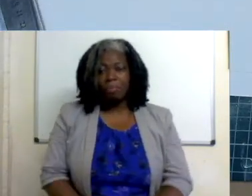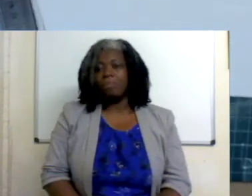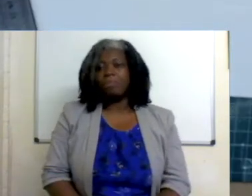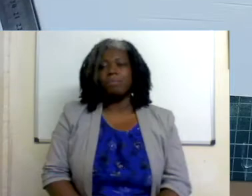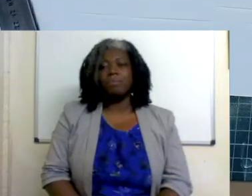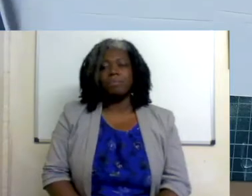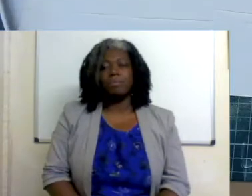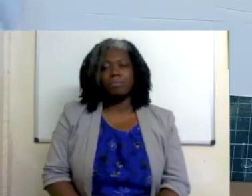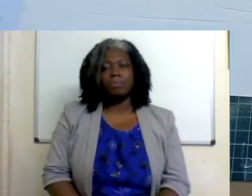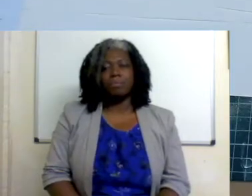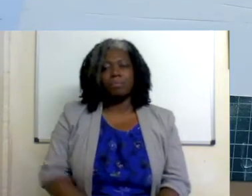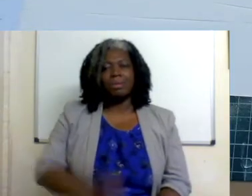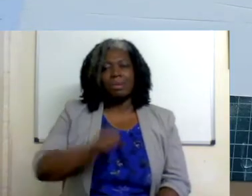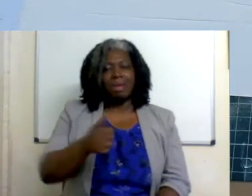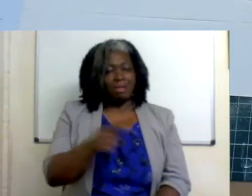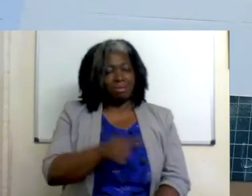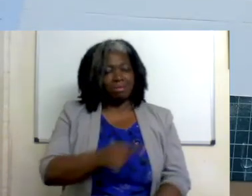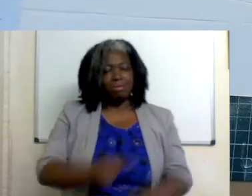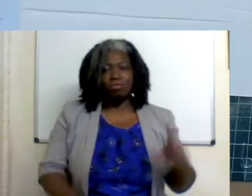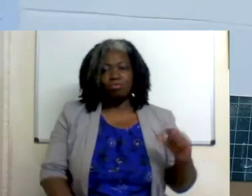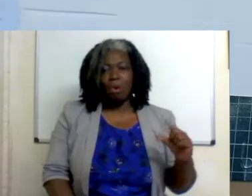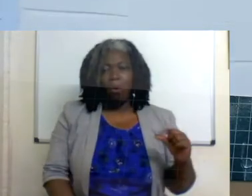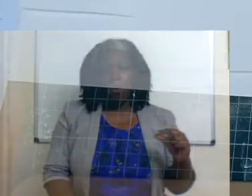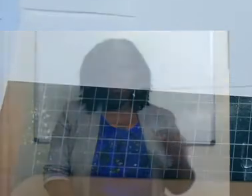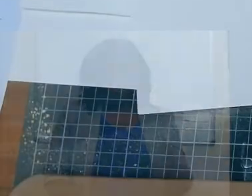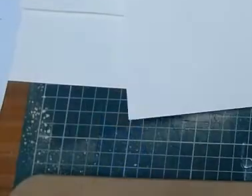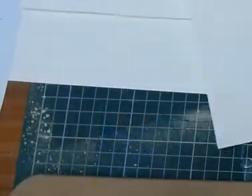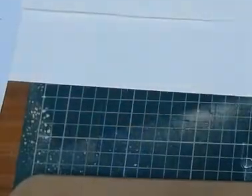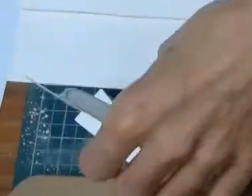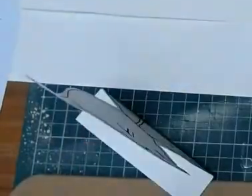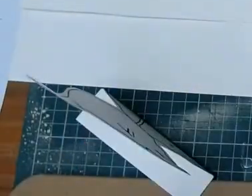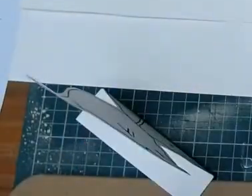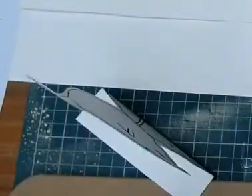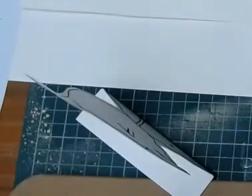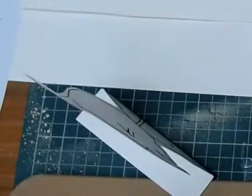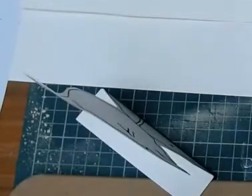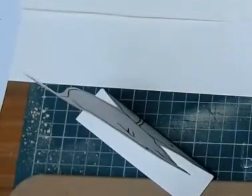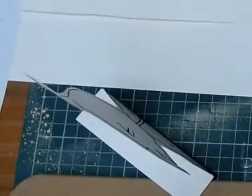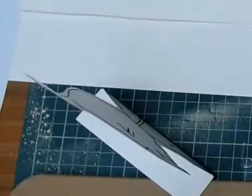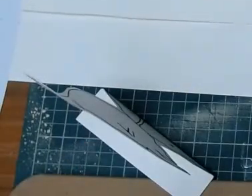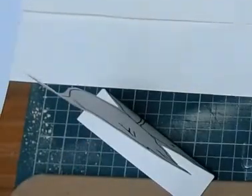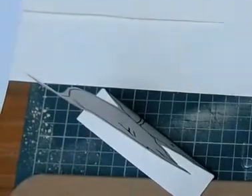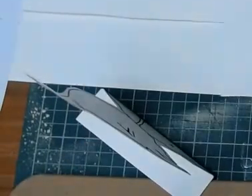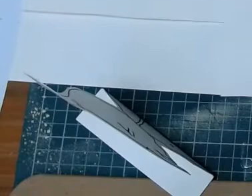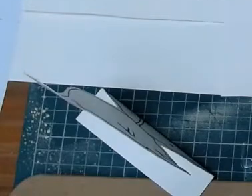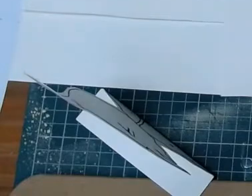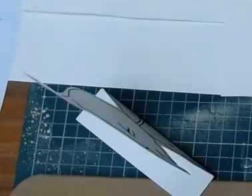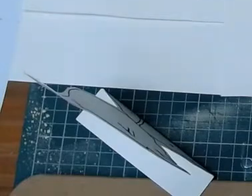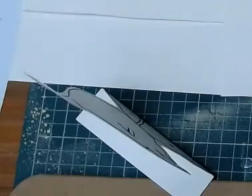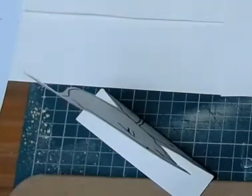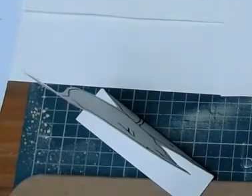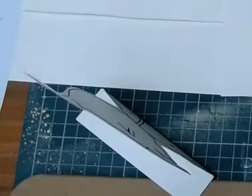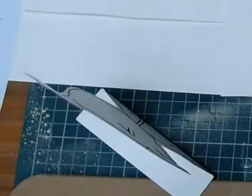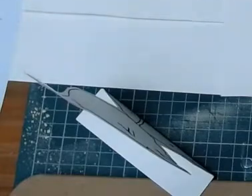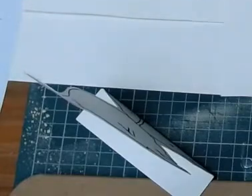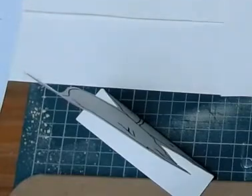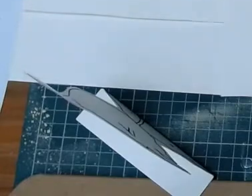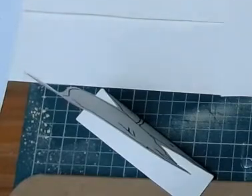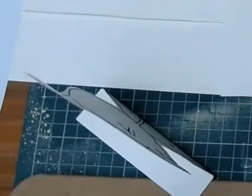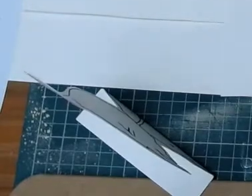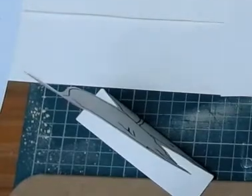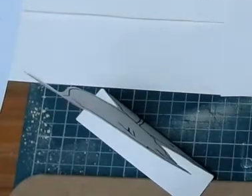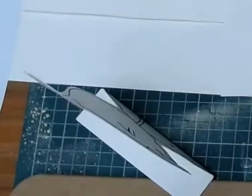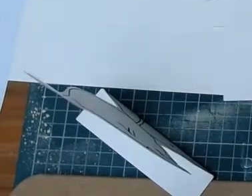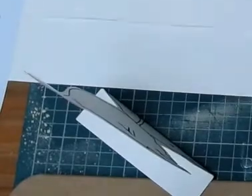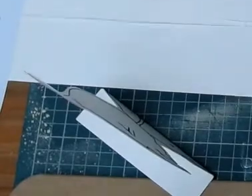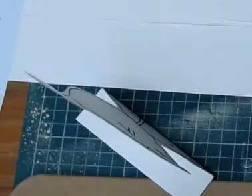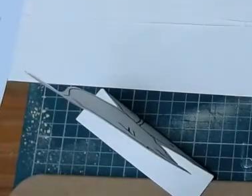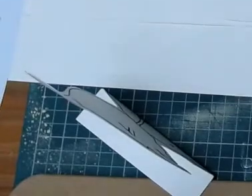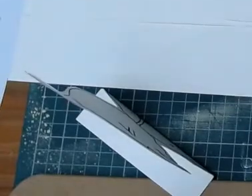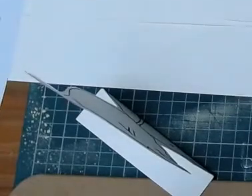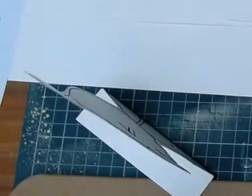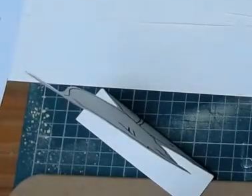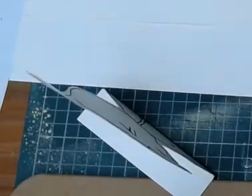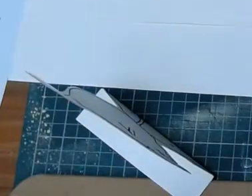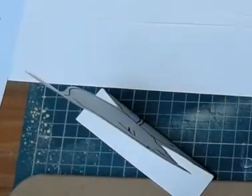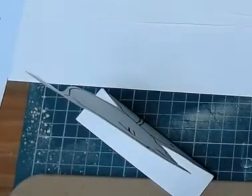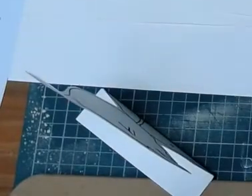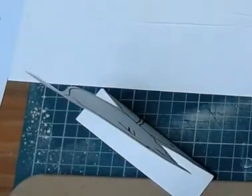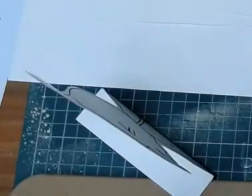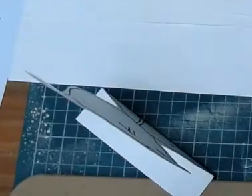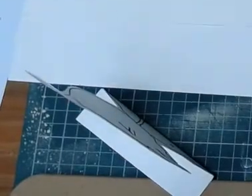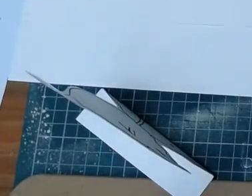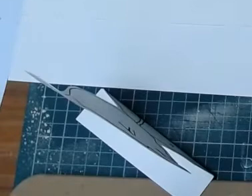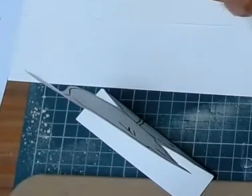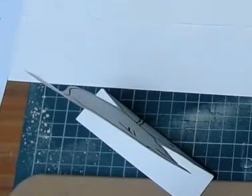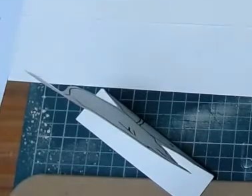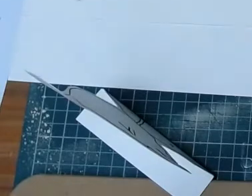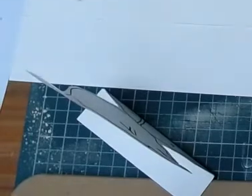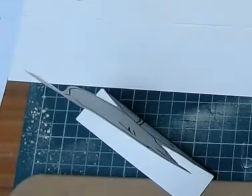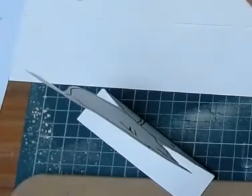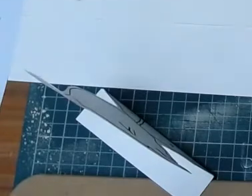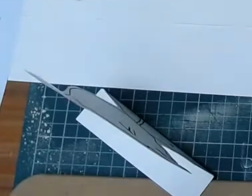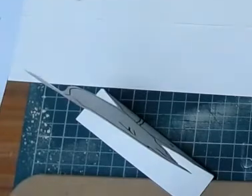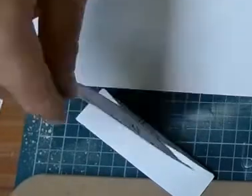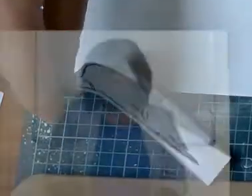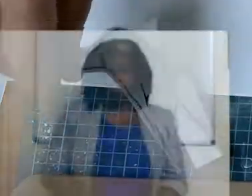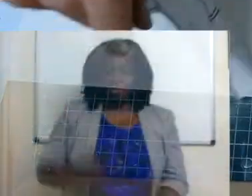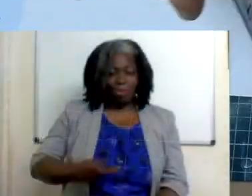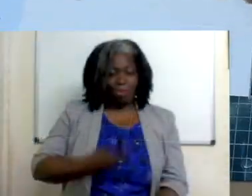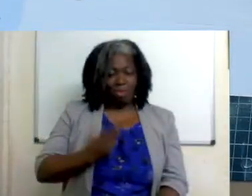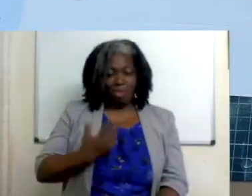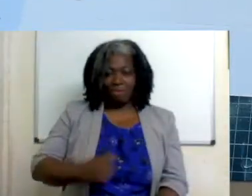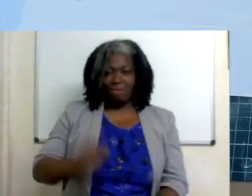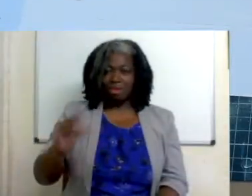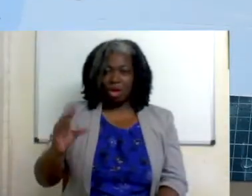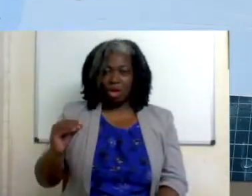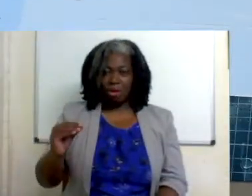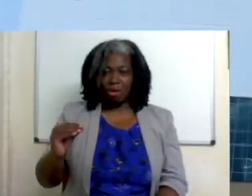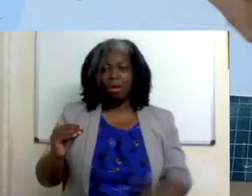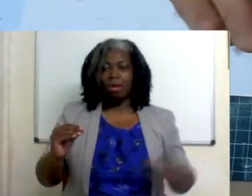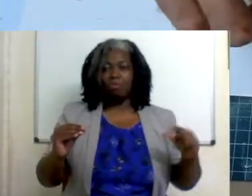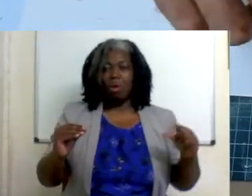Tak, ted si vystrihneme nasi vranu.